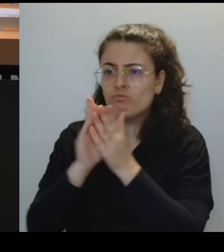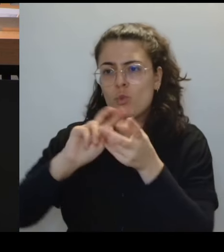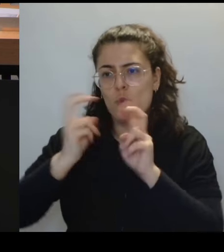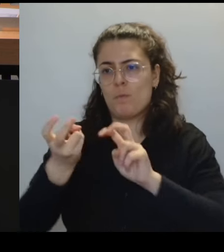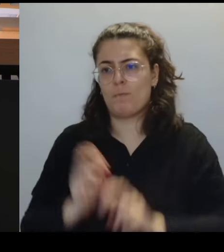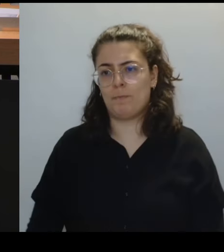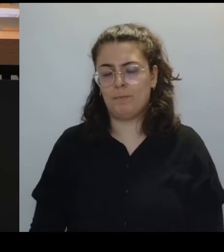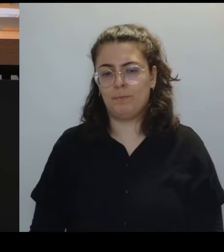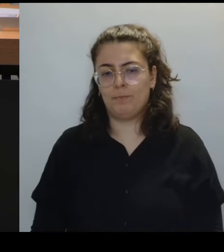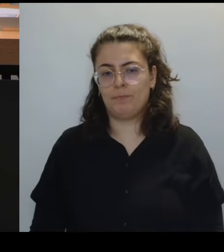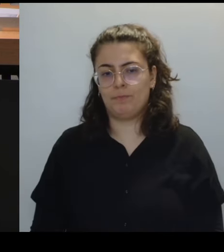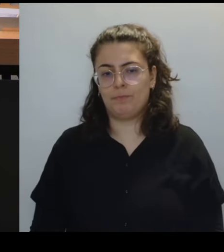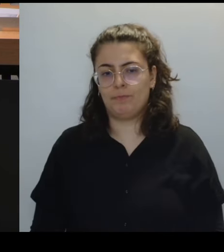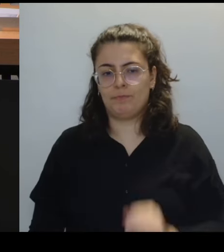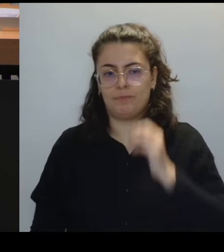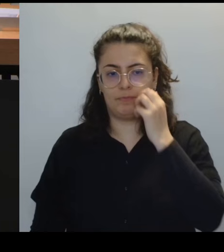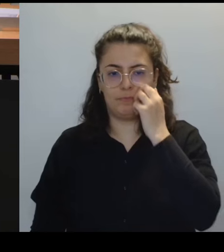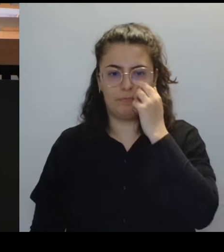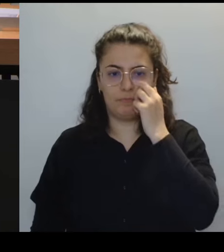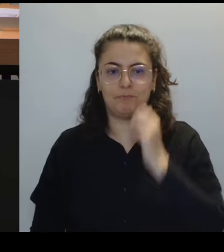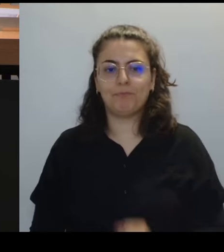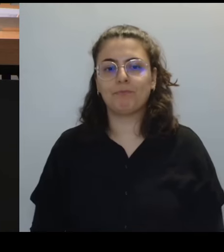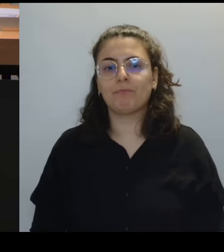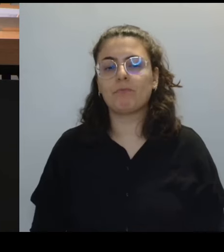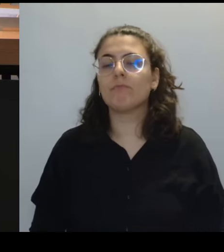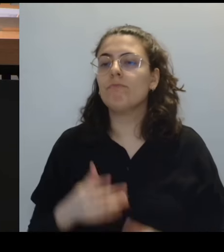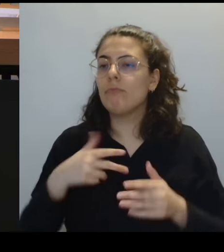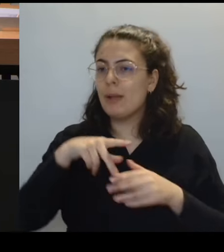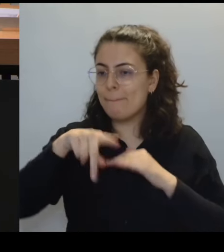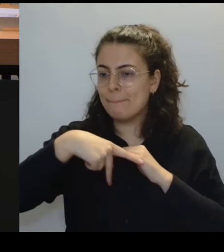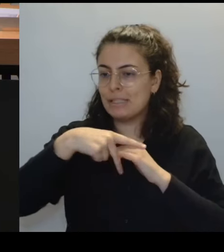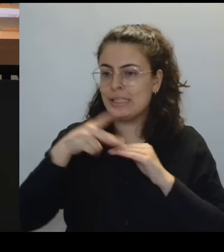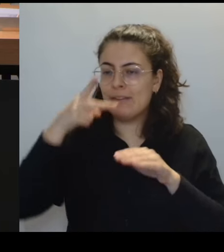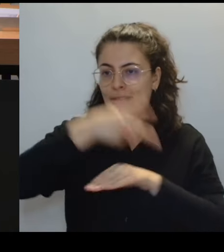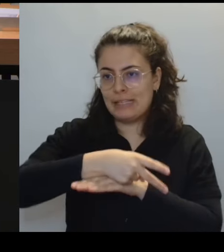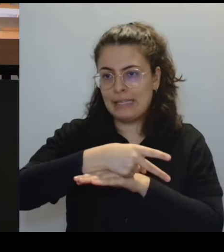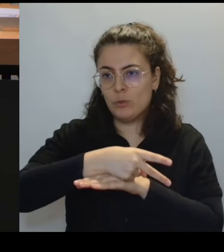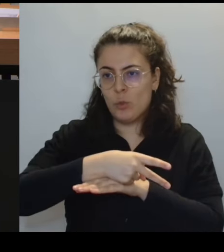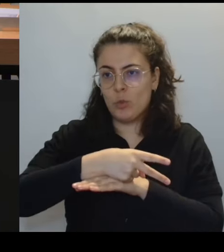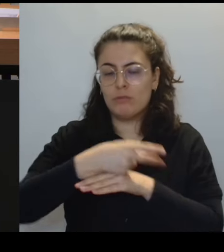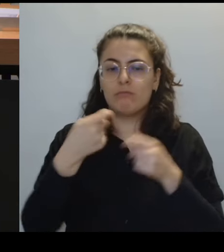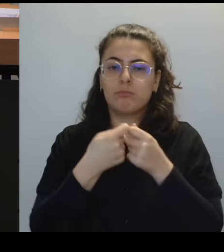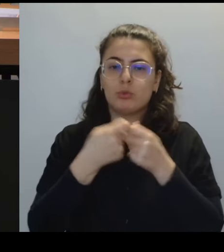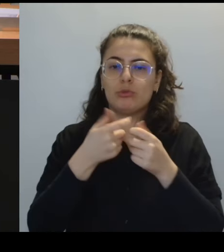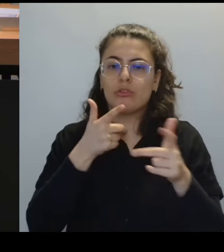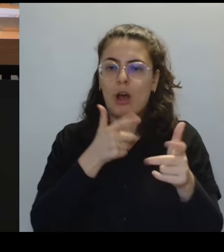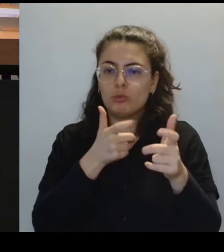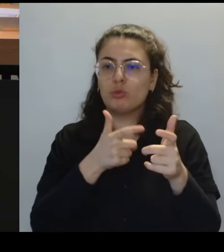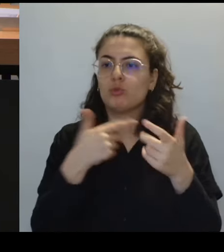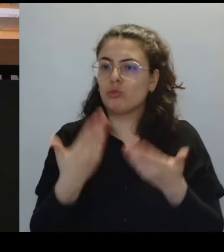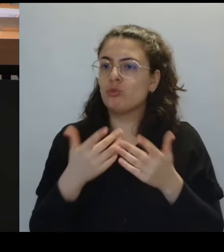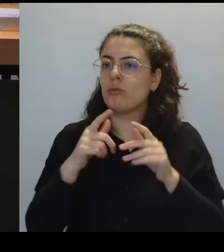Die Patientenvertretung im gemeinsamen Bundesausschuss hat einen Antrag auf die Aufnahme der zusätzlichen Vorsorgeuntersuchung gestellt. Unser Senat in